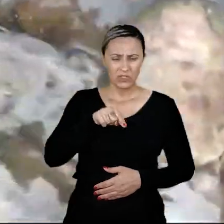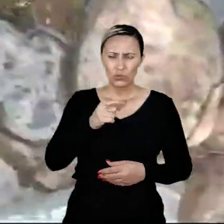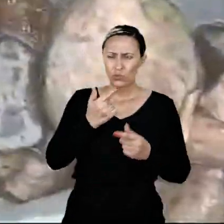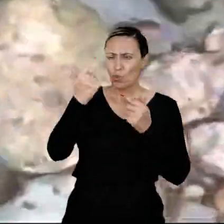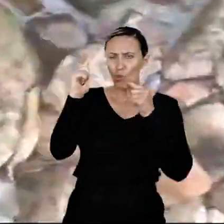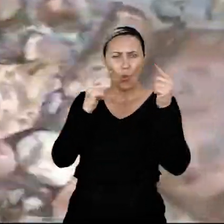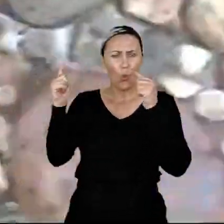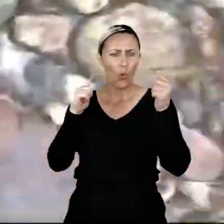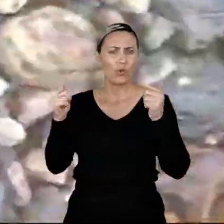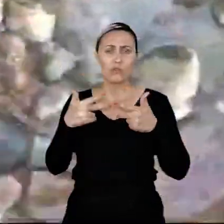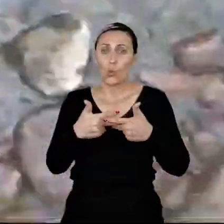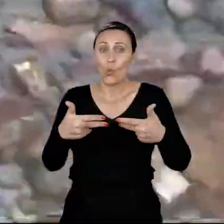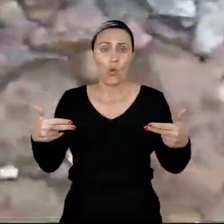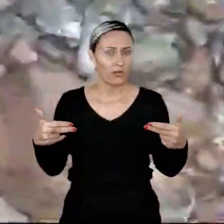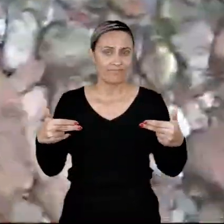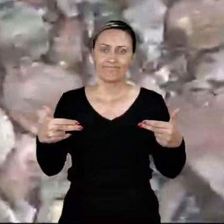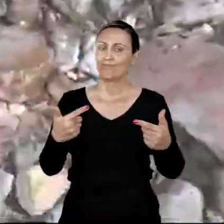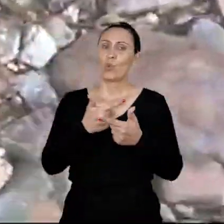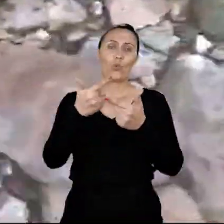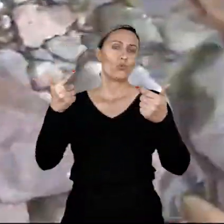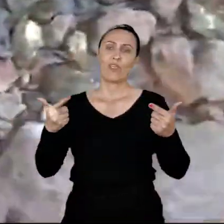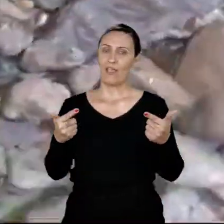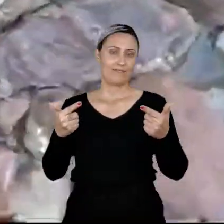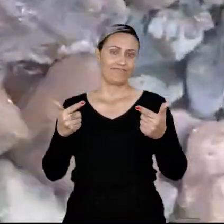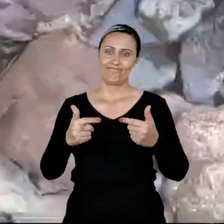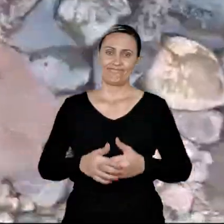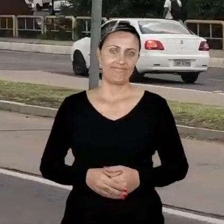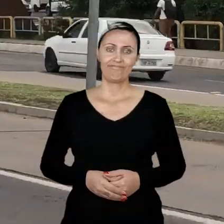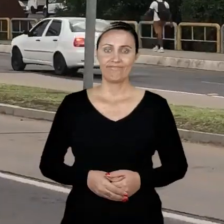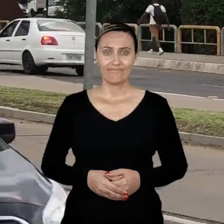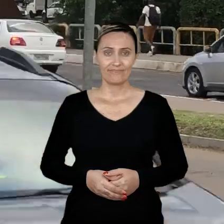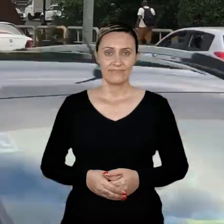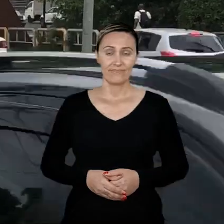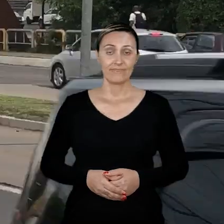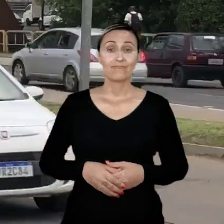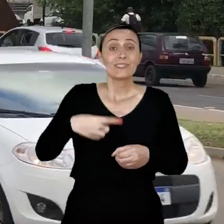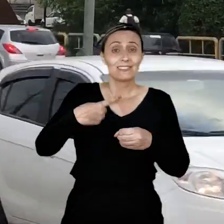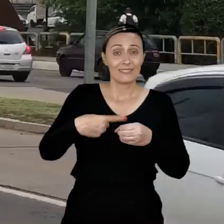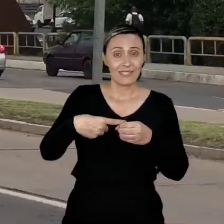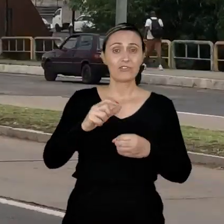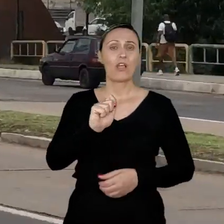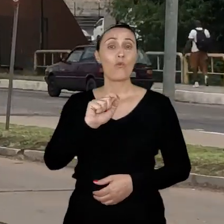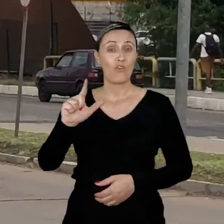qualquer mesmo, não transmite. Em Alvorada, no Rio Grande do Sul.